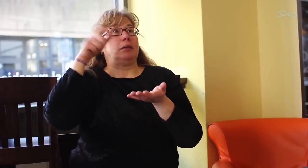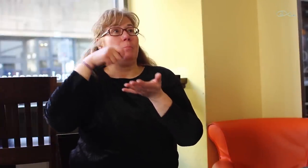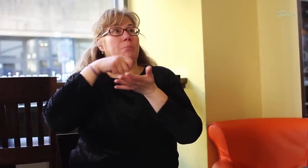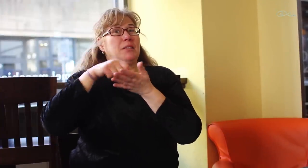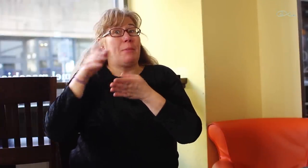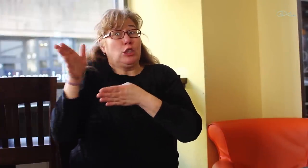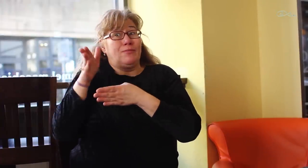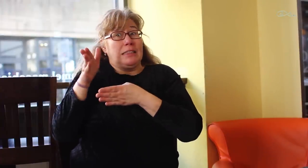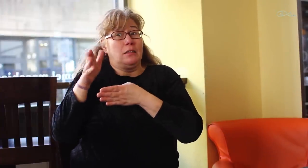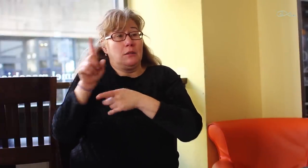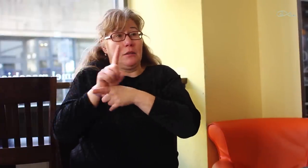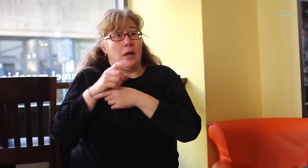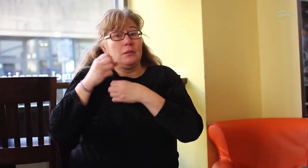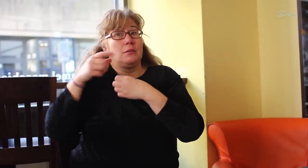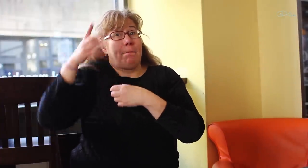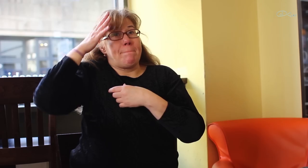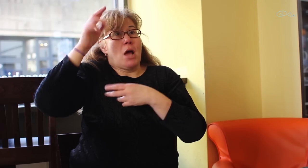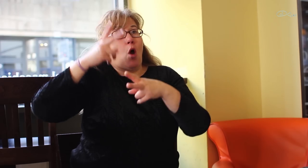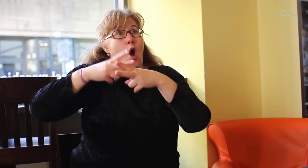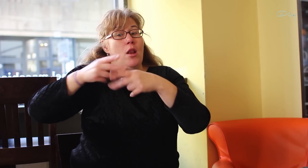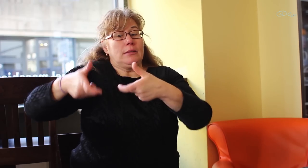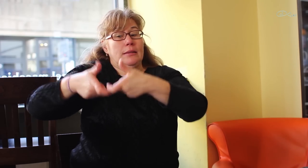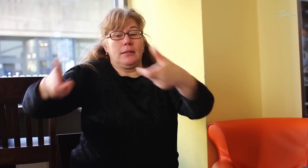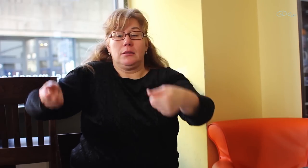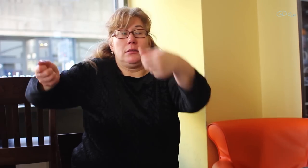In der Zwischenzeit hatte aber ein Mann eine Holzkiste auf den Boden gestellt und ich bin drüber gefallen!